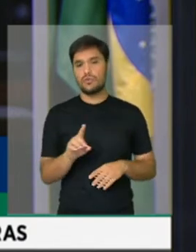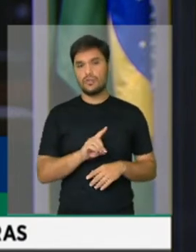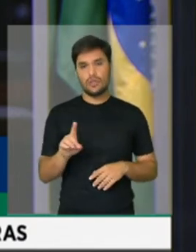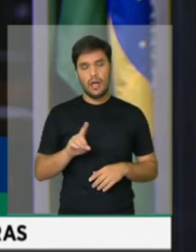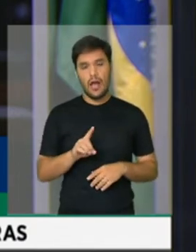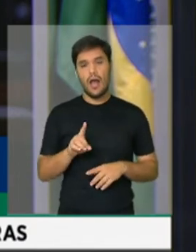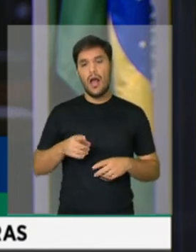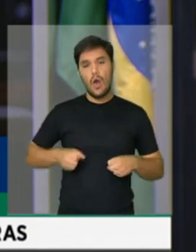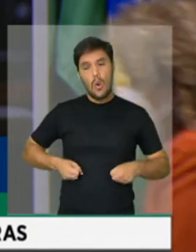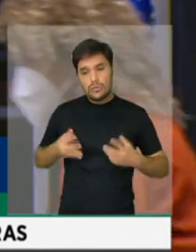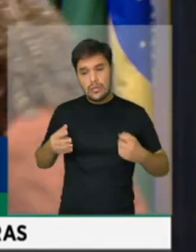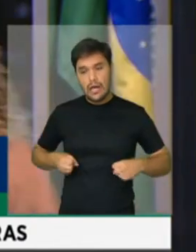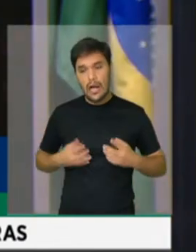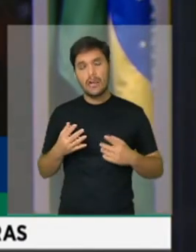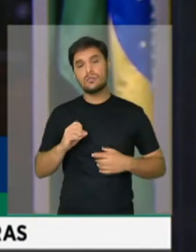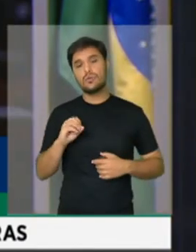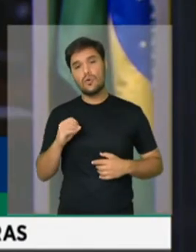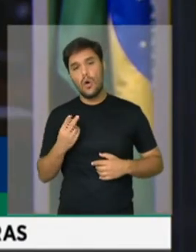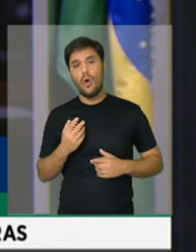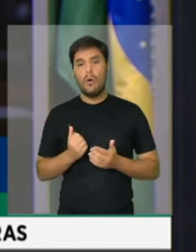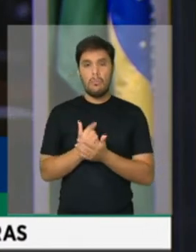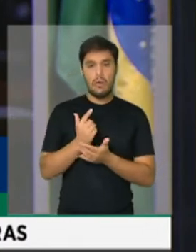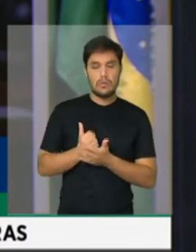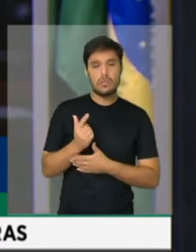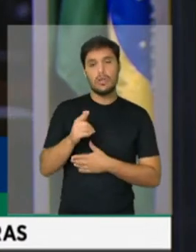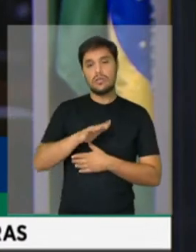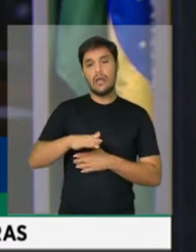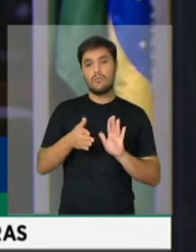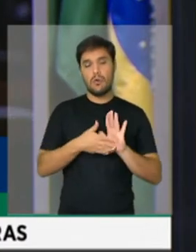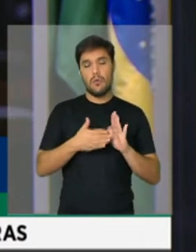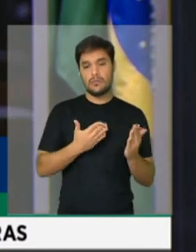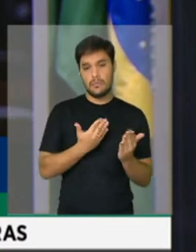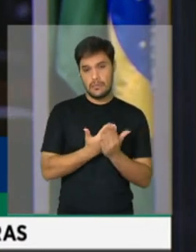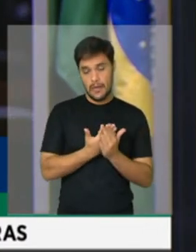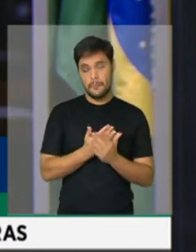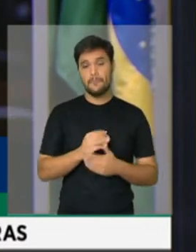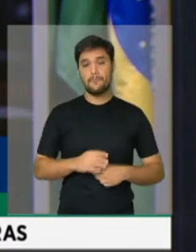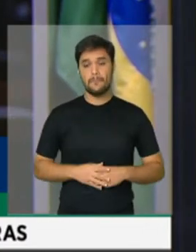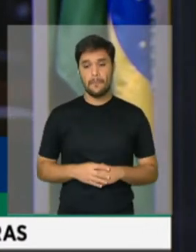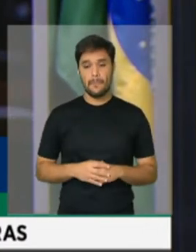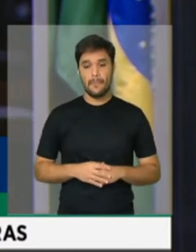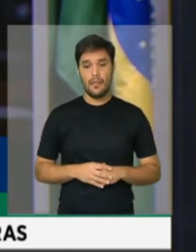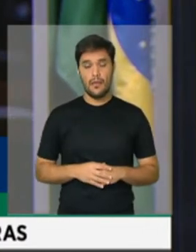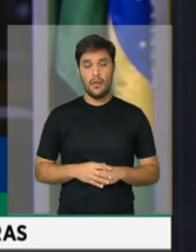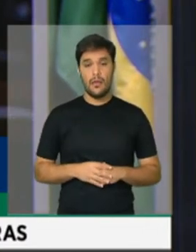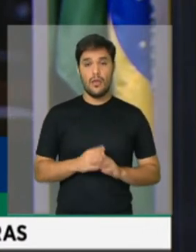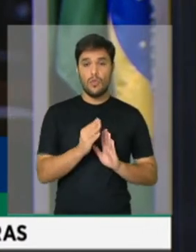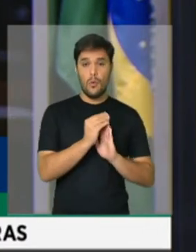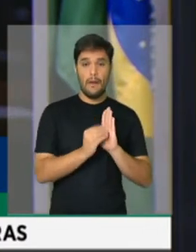PROVISÓRIA N° 1O31/201 , OUTRAS EMENDAS APRESENTADAS PERANTE A COMISSÃO MISTA PELA COMPATIBILIDADE E ADEQUAÇÃO ORÇAMENTÁRIA E FINANCEIRA OU